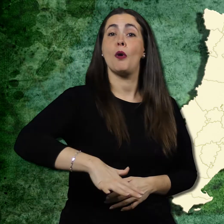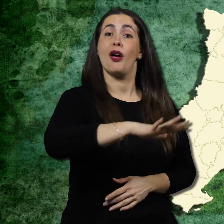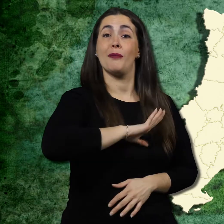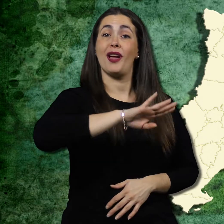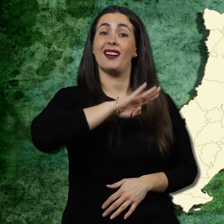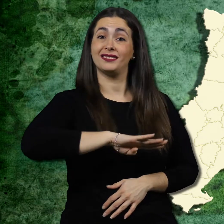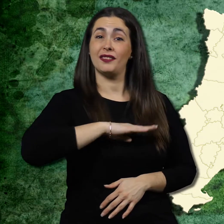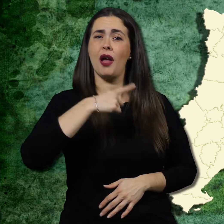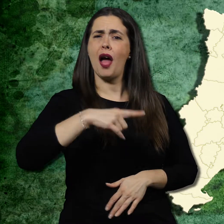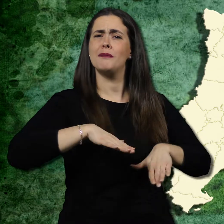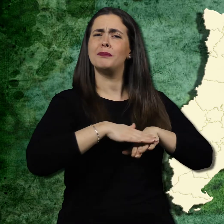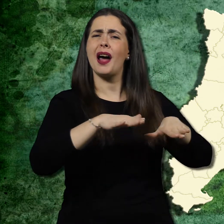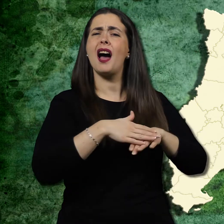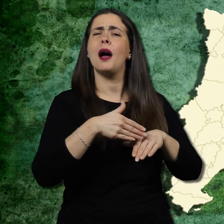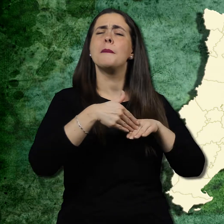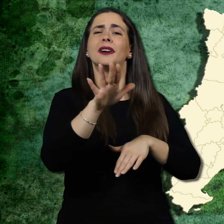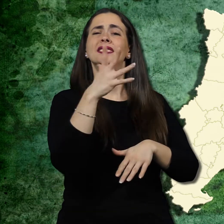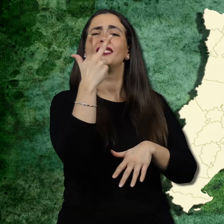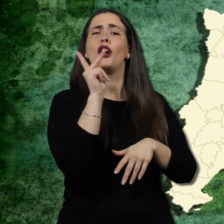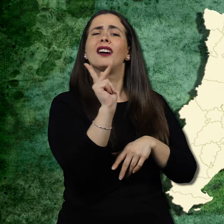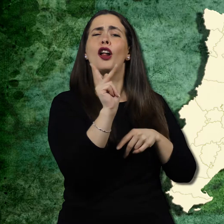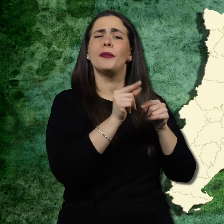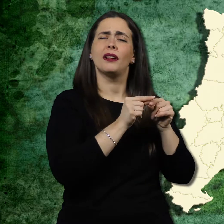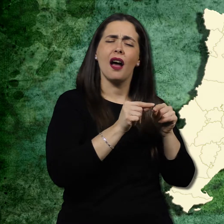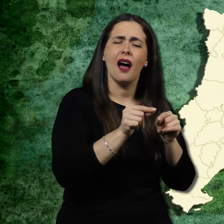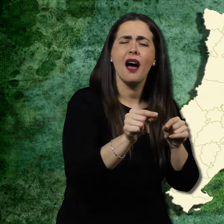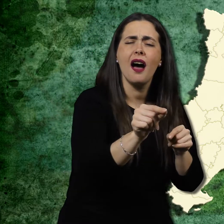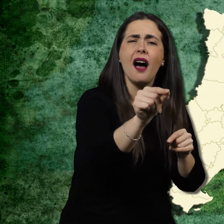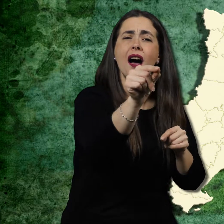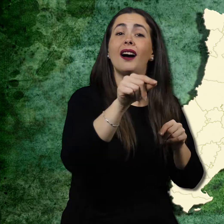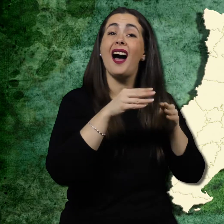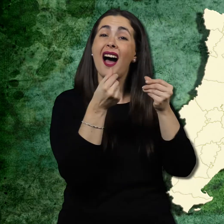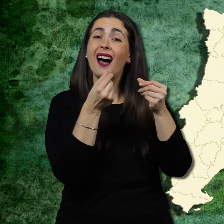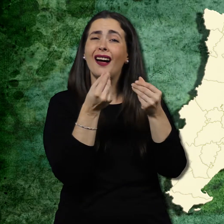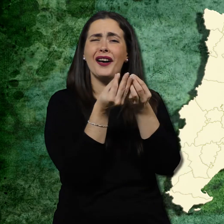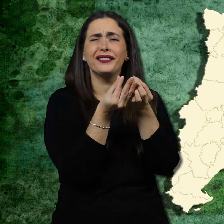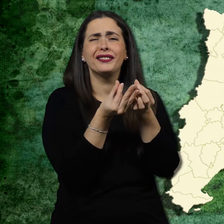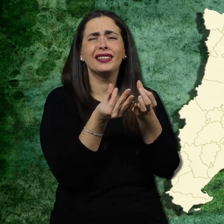el municipi de Castelldefels ofereix al visitant més de 5 km de platges de sorra fina